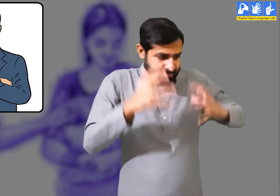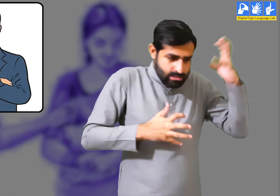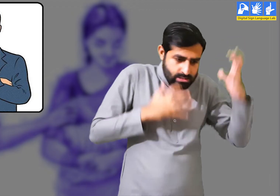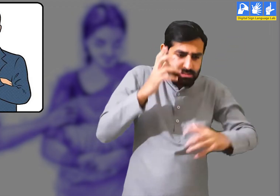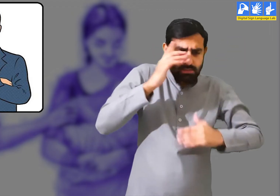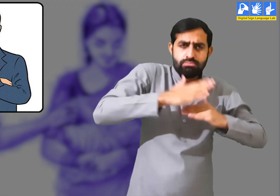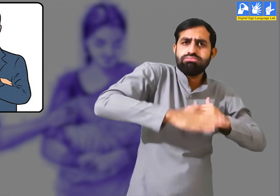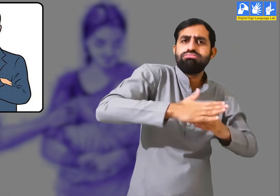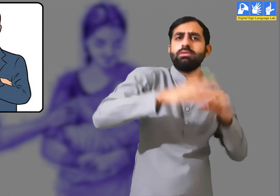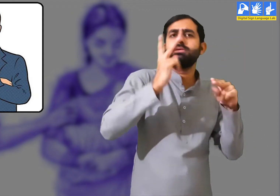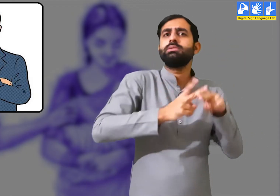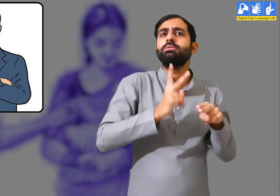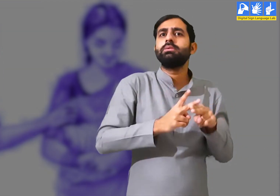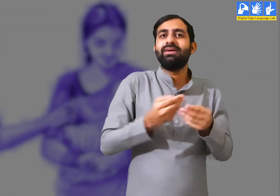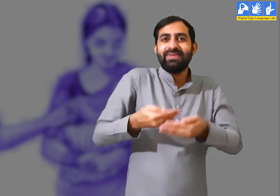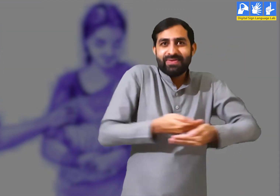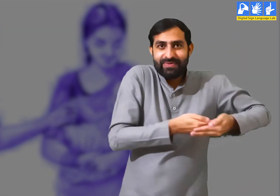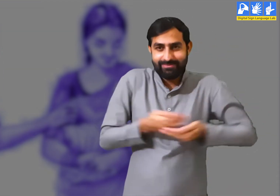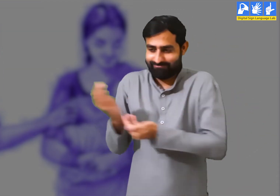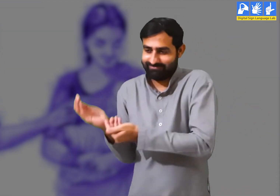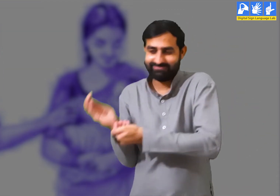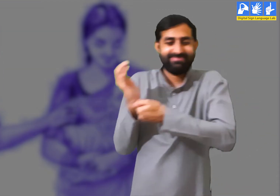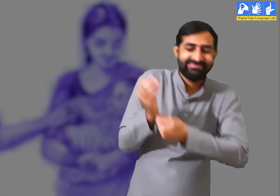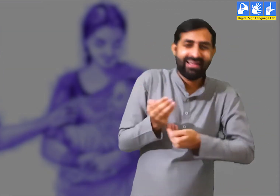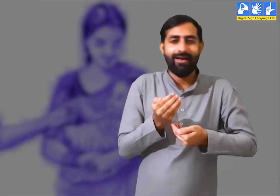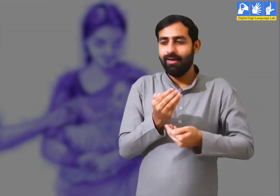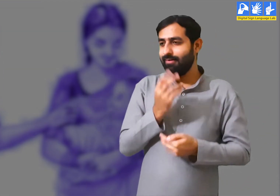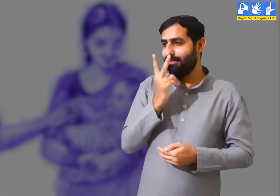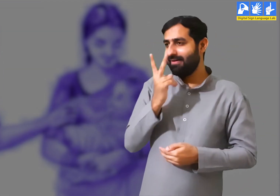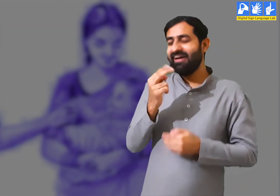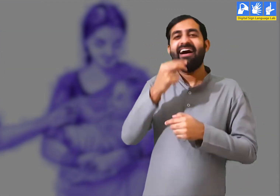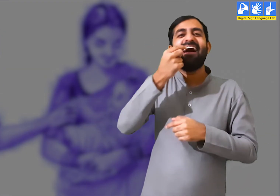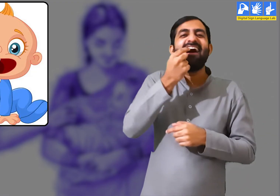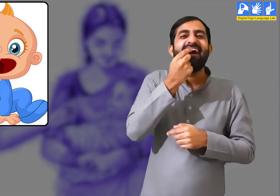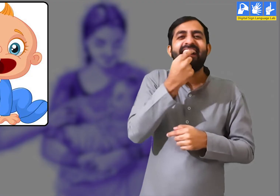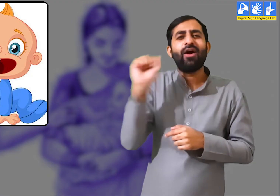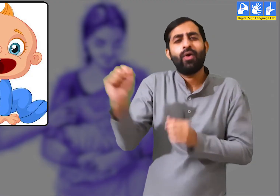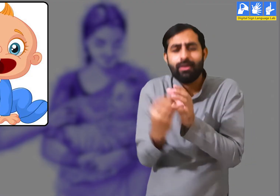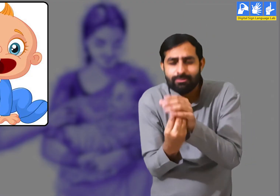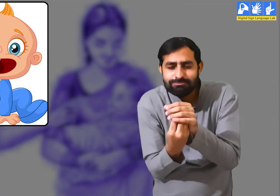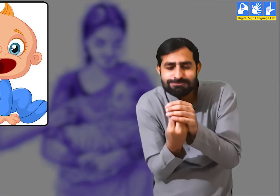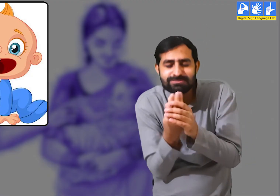उनके मन में कई सारी बातें चलती ही रहती हैं। यदि हम एक छोटे से शिशु को उनके सामने लाएं